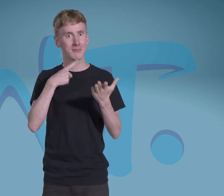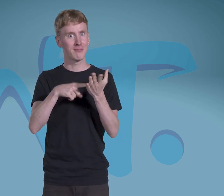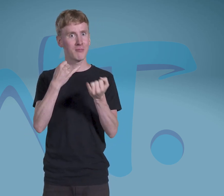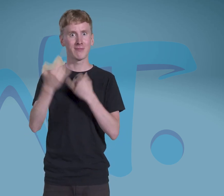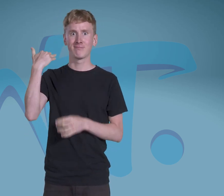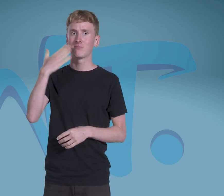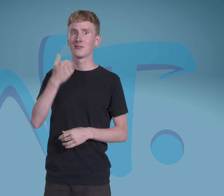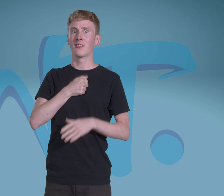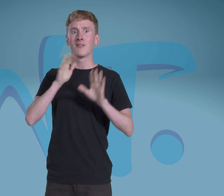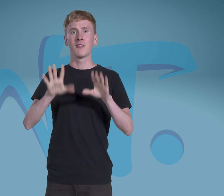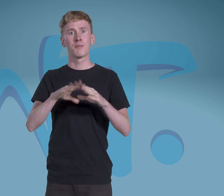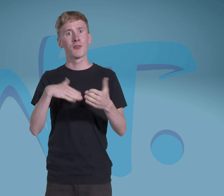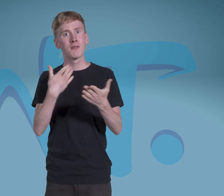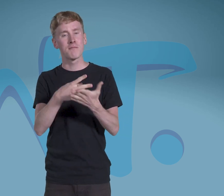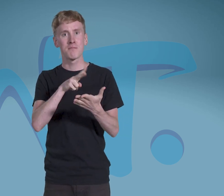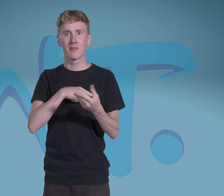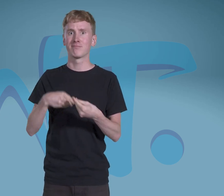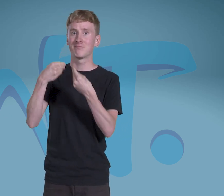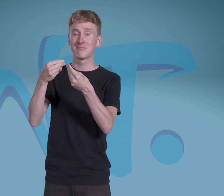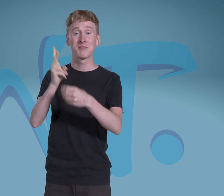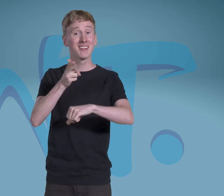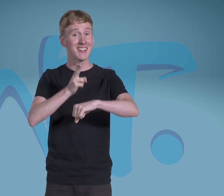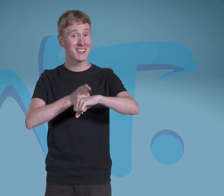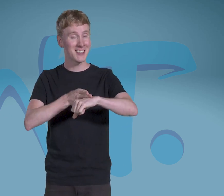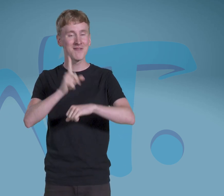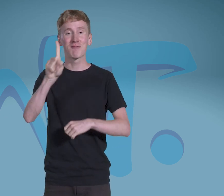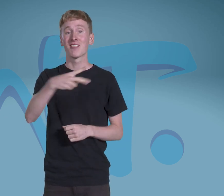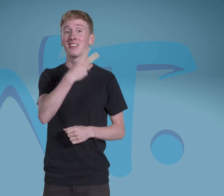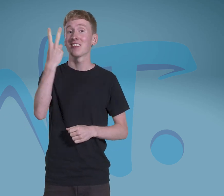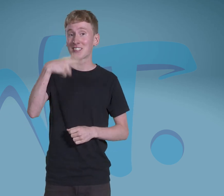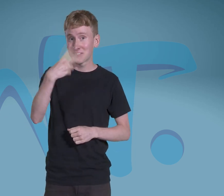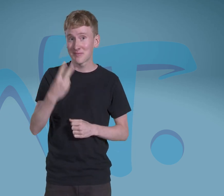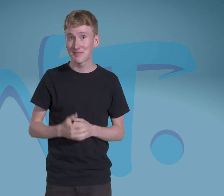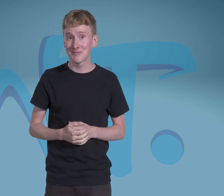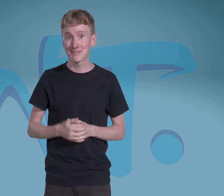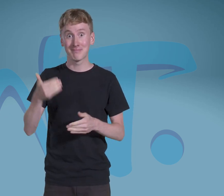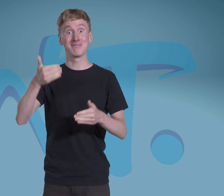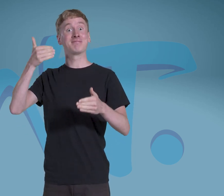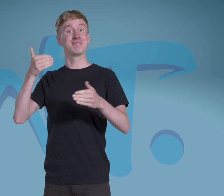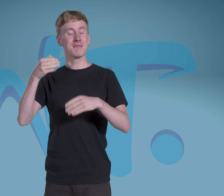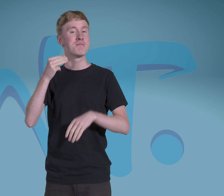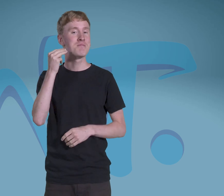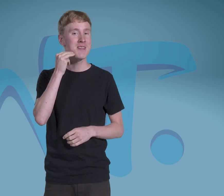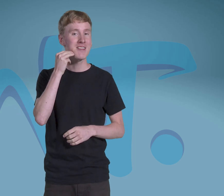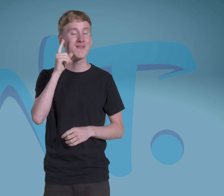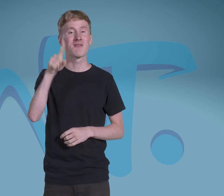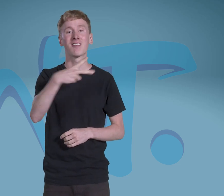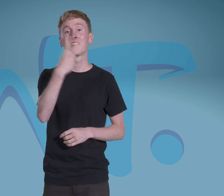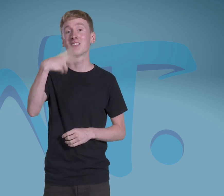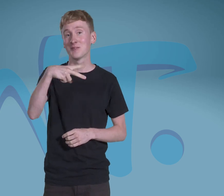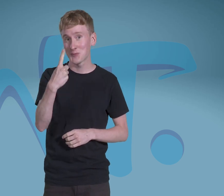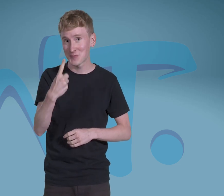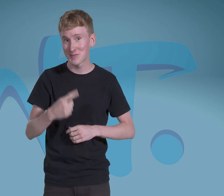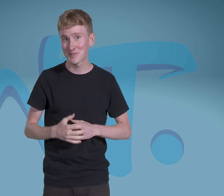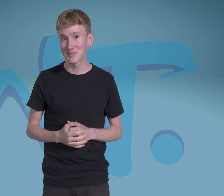Viimeksi vapaaehtoisen kunniapalkinnon sai Henna Syrjälä 2022 ja Milla Pitkänen 2021.